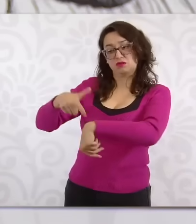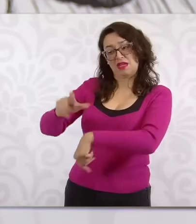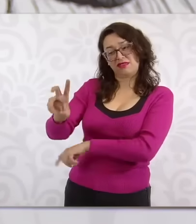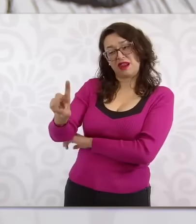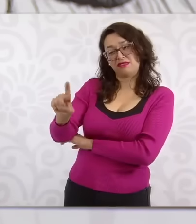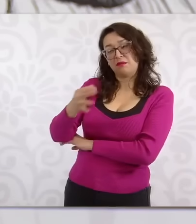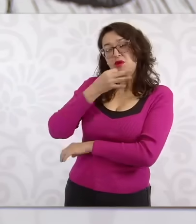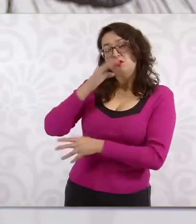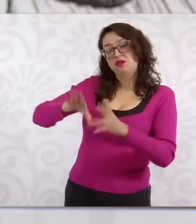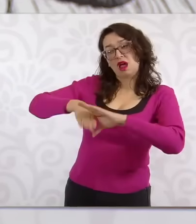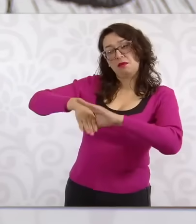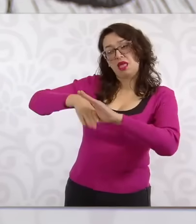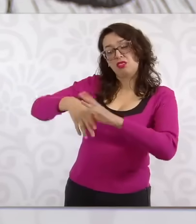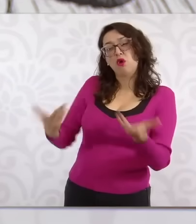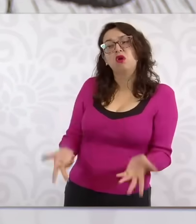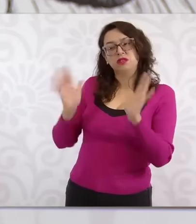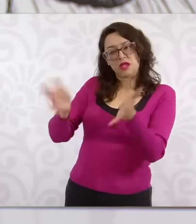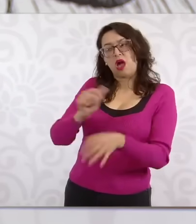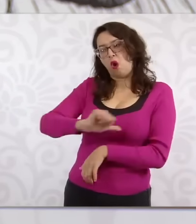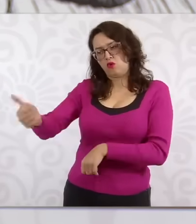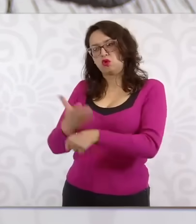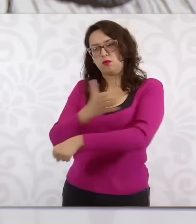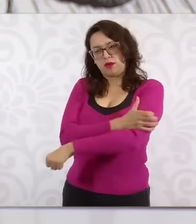hora hablando. Yo creo que le corresponde otro compañero. Si te par Sí, presidenta,